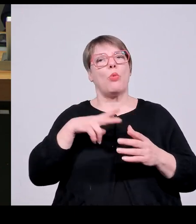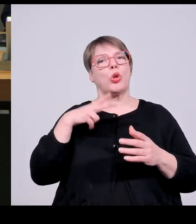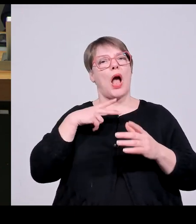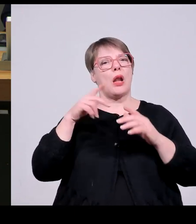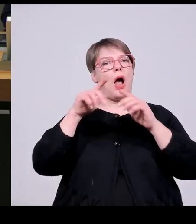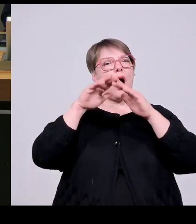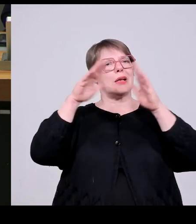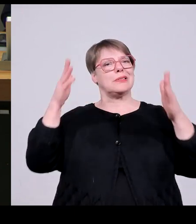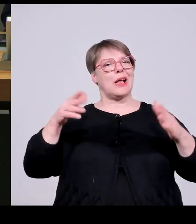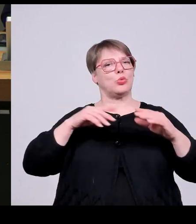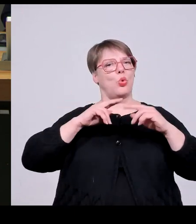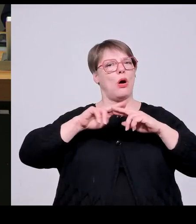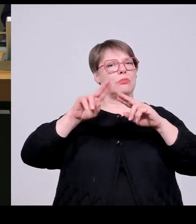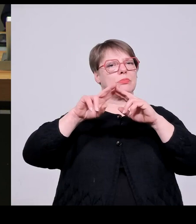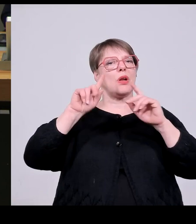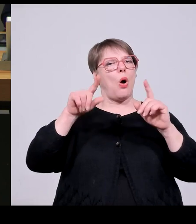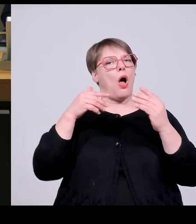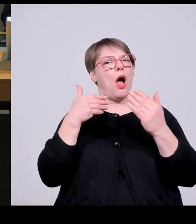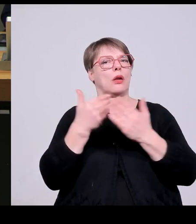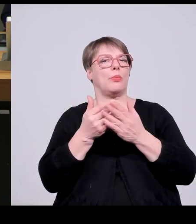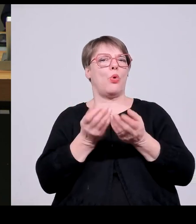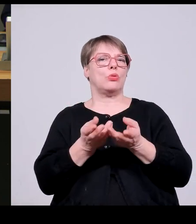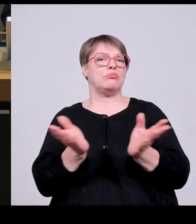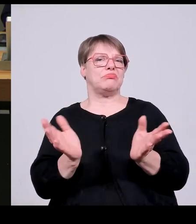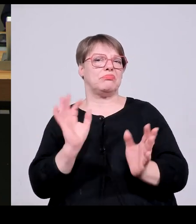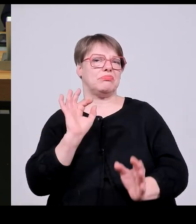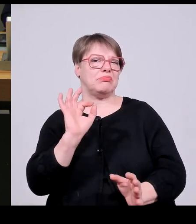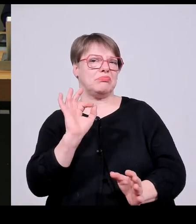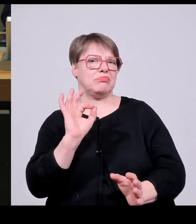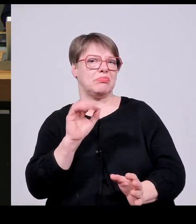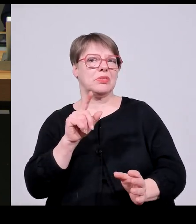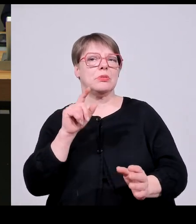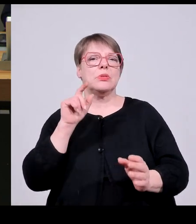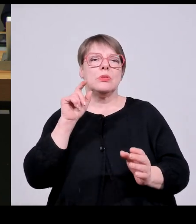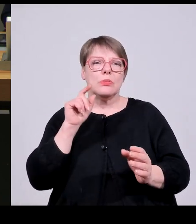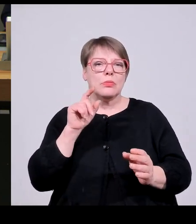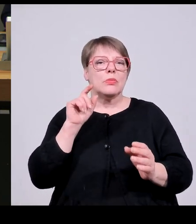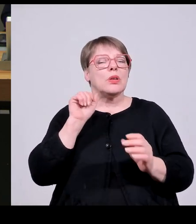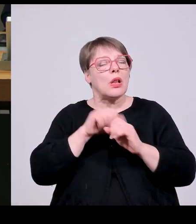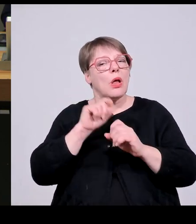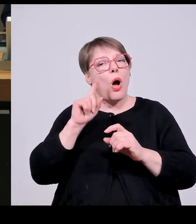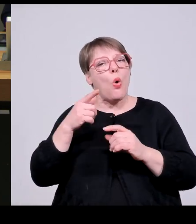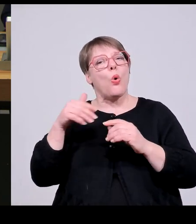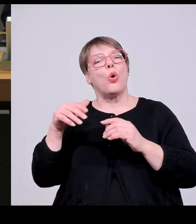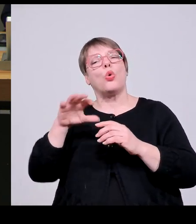wir heute von modernen Bildungseinrichtungen Bibliotheken sind erwarten können die Zeiten, wo wir Ortsteil Bibliotheken